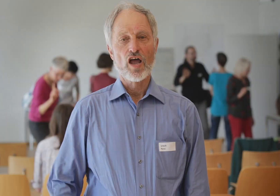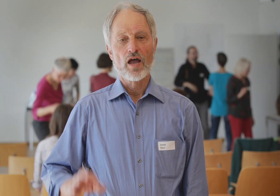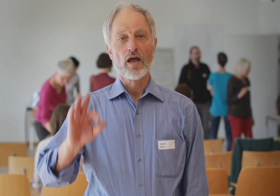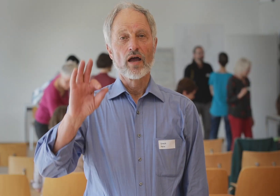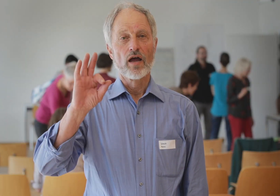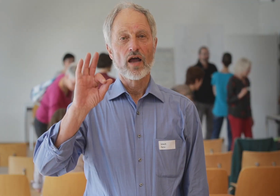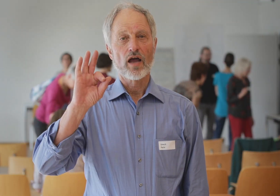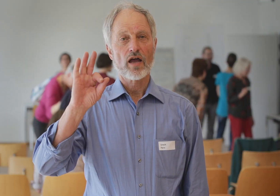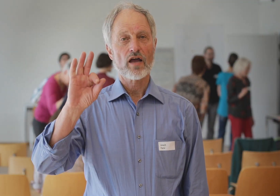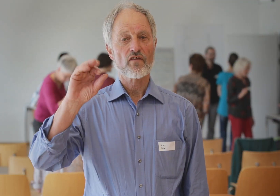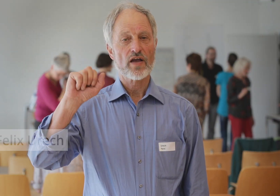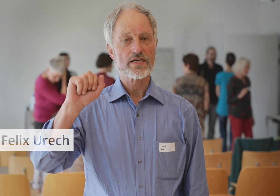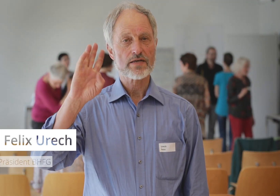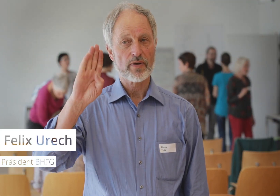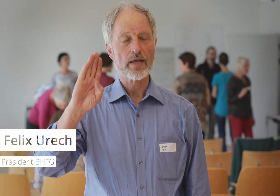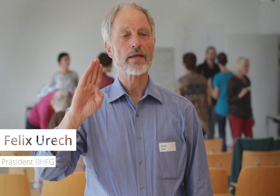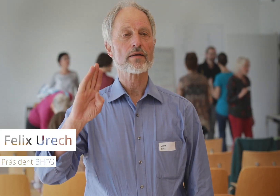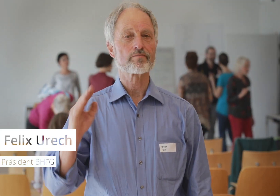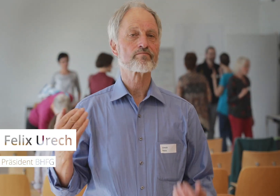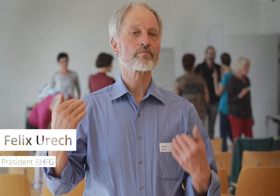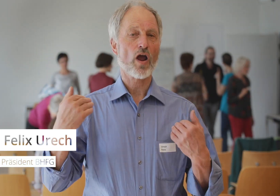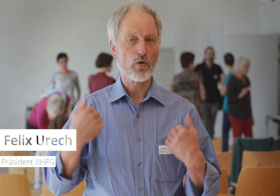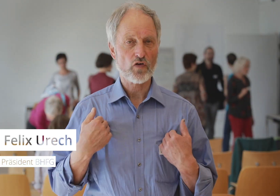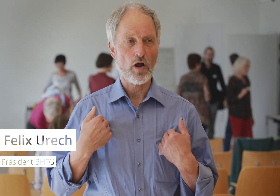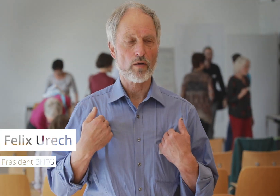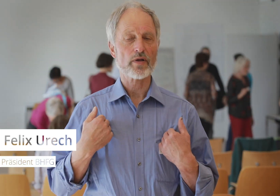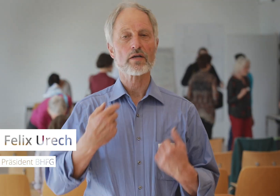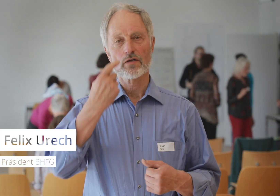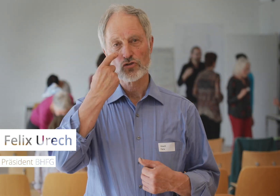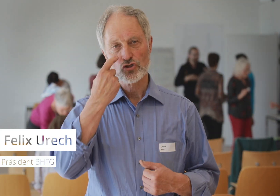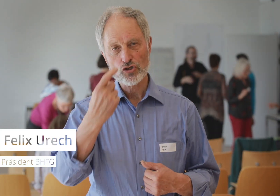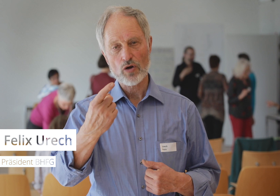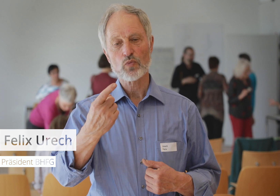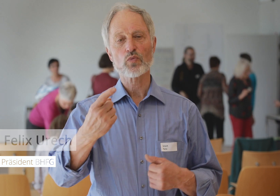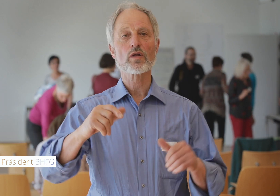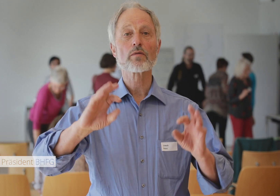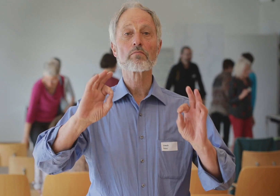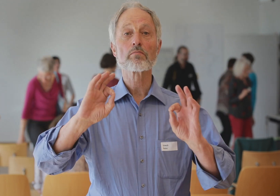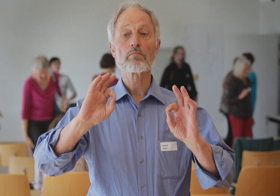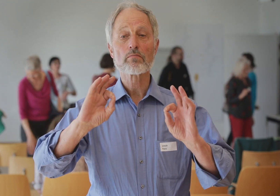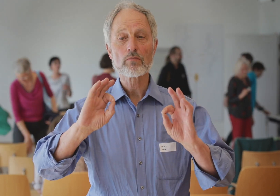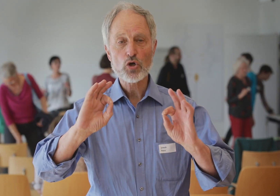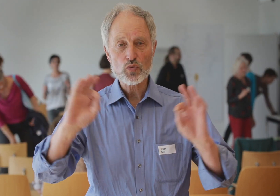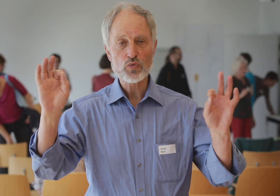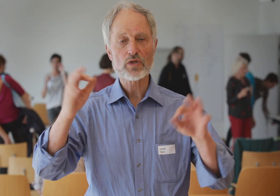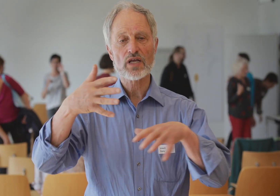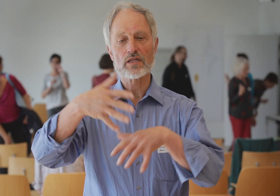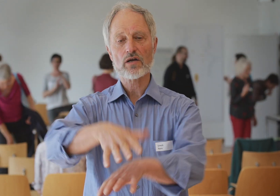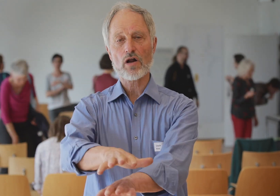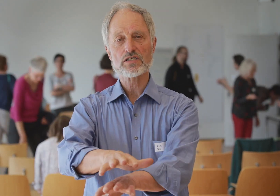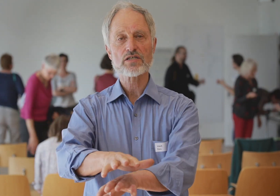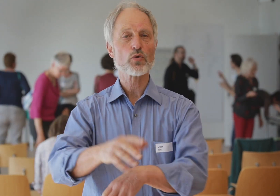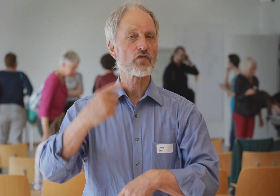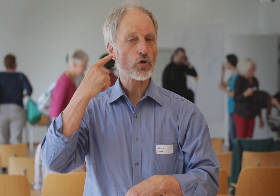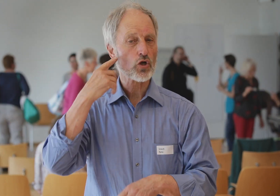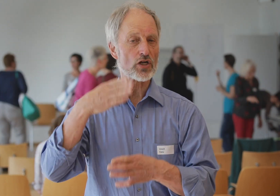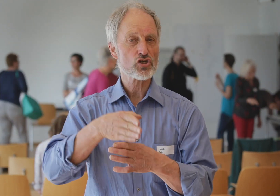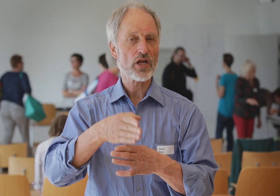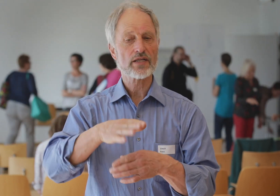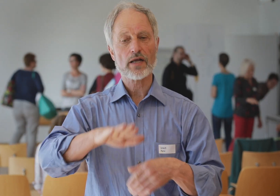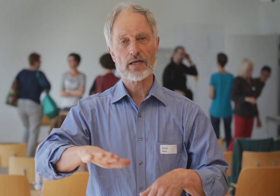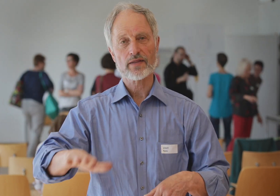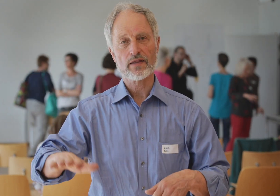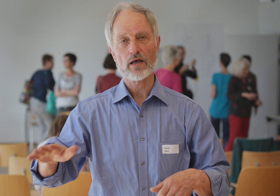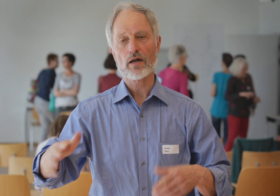Die Aufgabe von der FsB ist zu schauen, dass hörgeschädigte Kinder gut integriert werden.